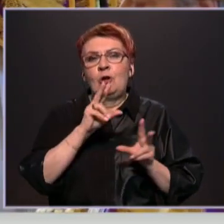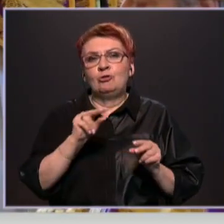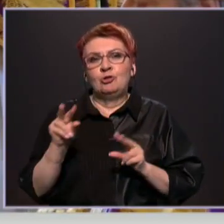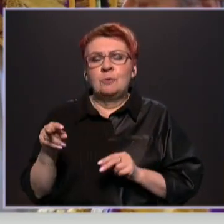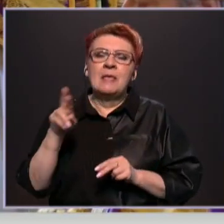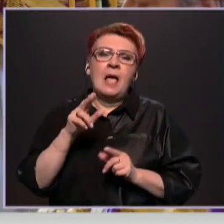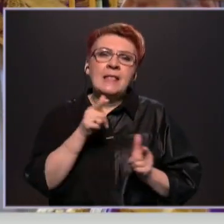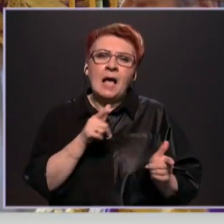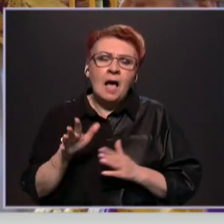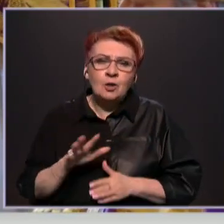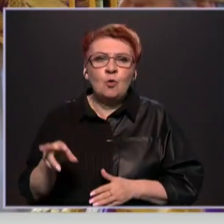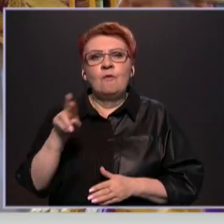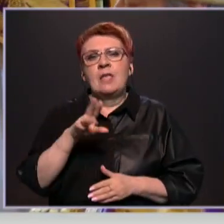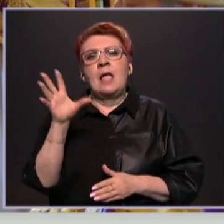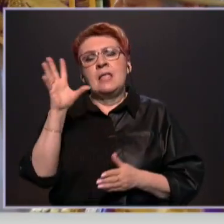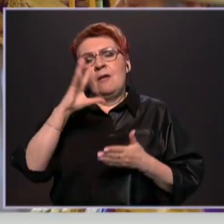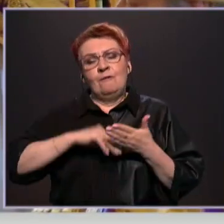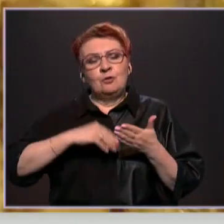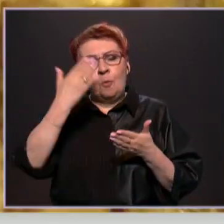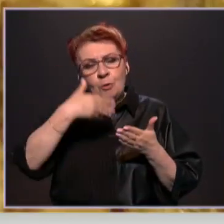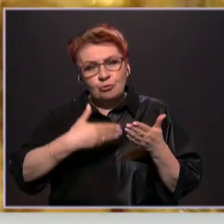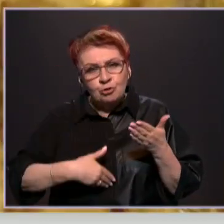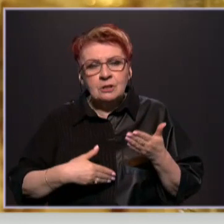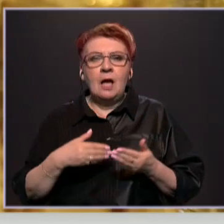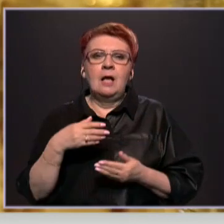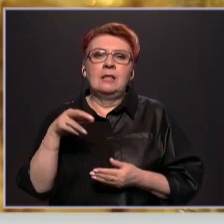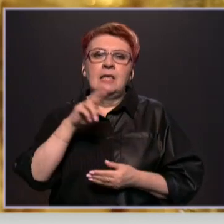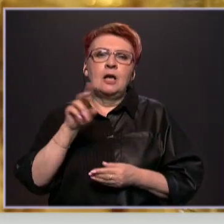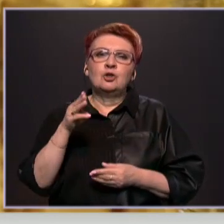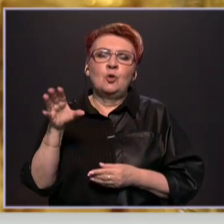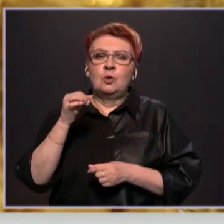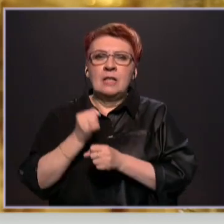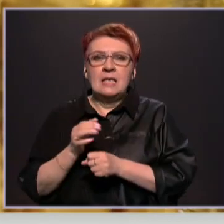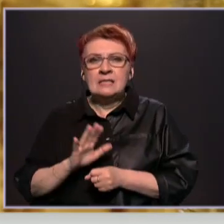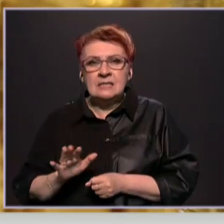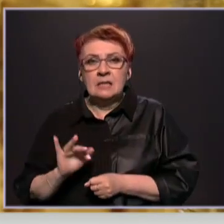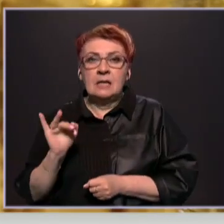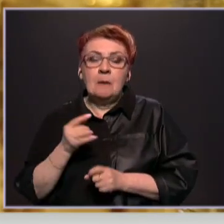не готов Я не все прочитал я вот чего-то еще не сделал поэтому причащаться не буду